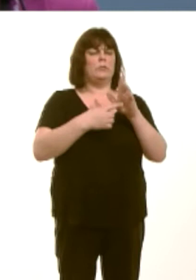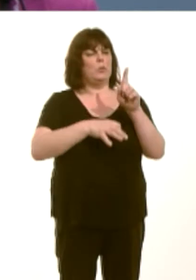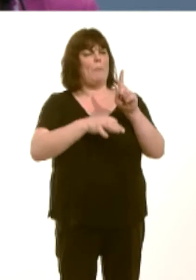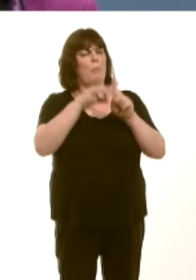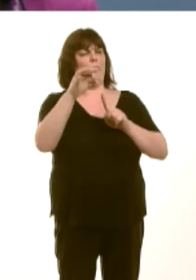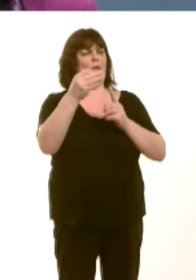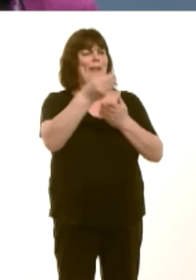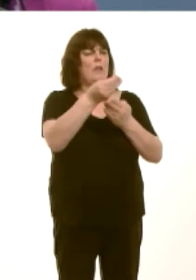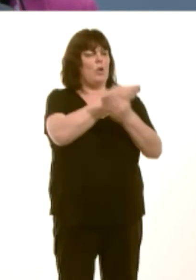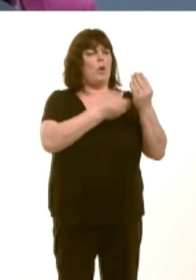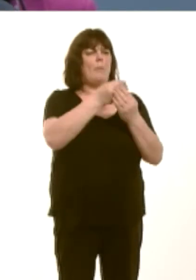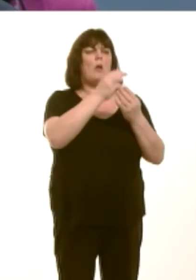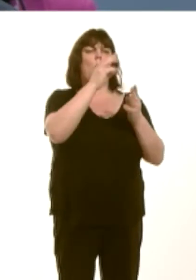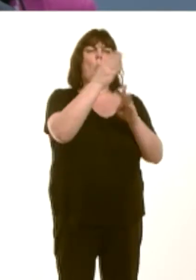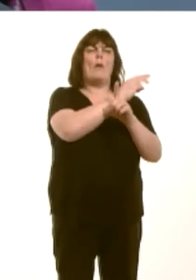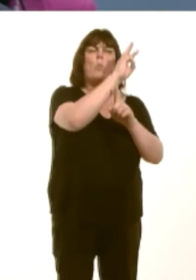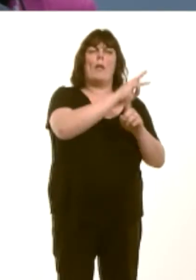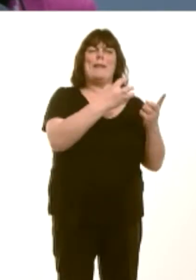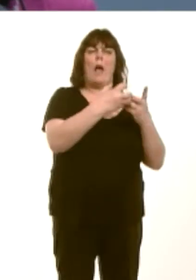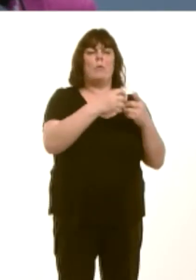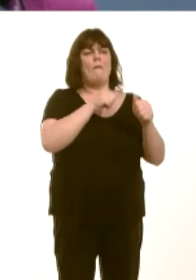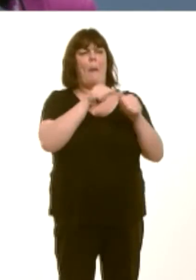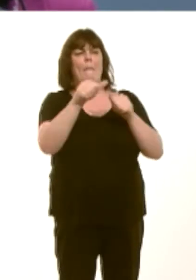is that we see better infrastructure in that area.